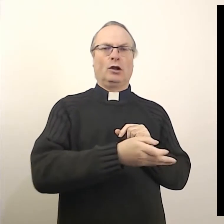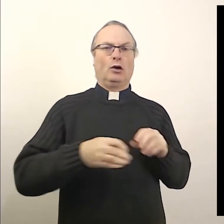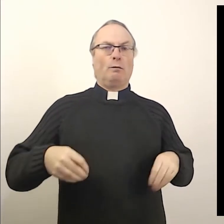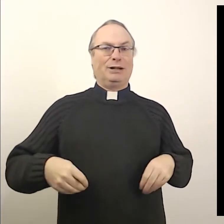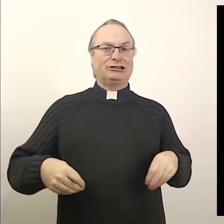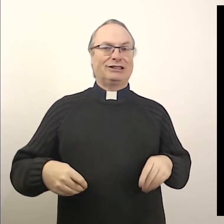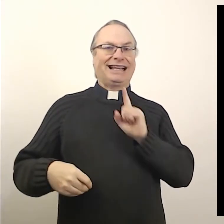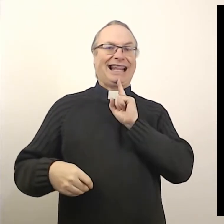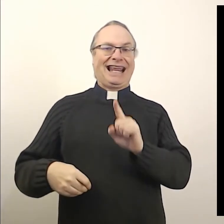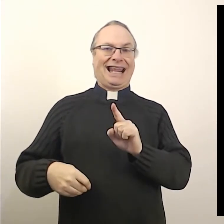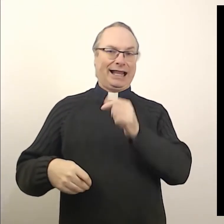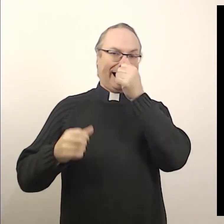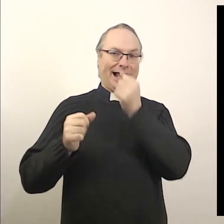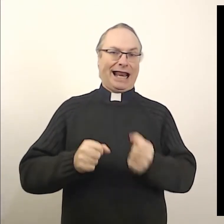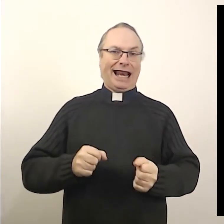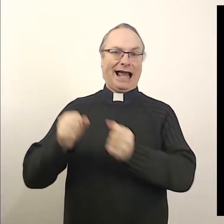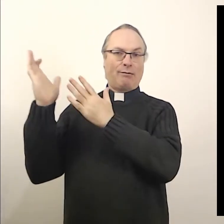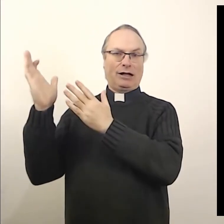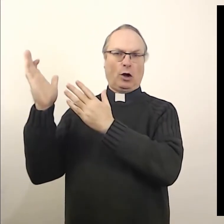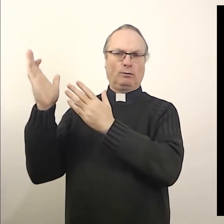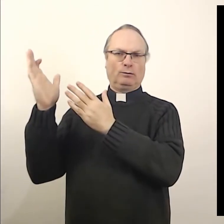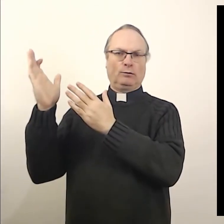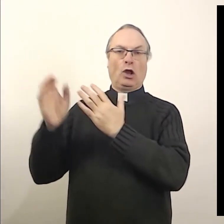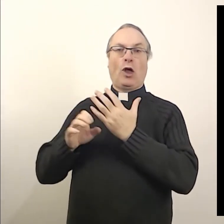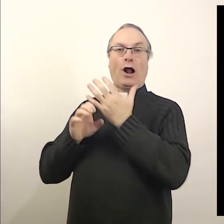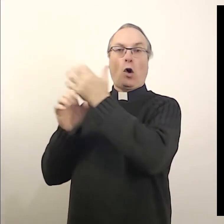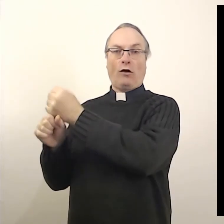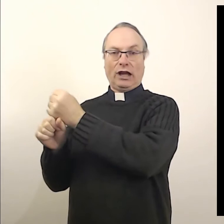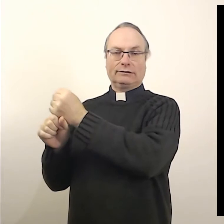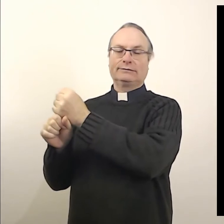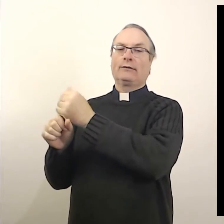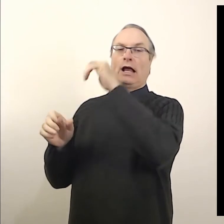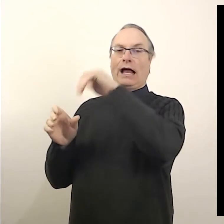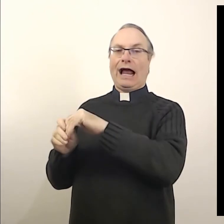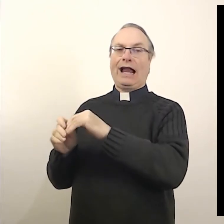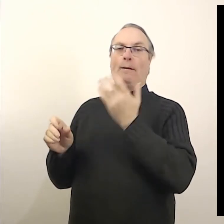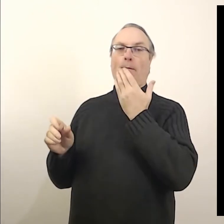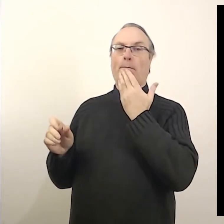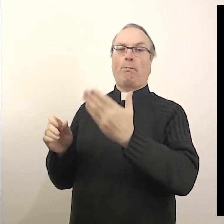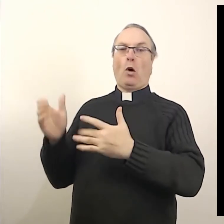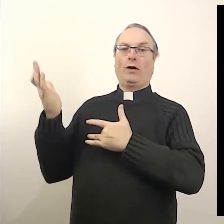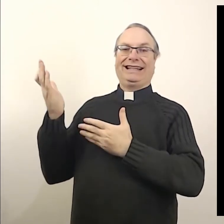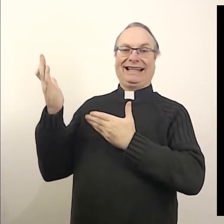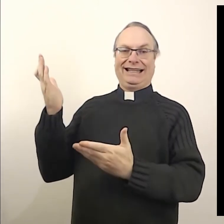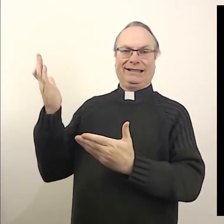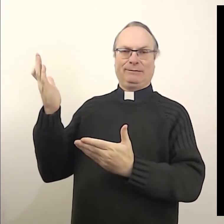Le péché est l’abandon de la confiance en la bonté